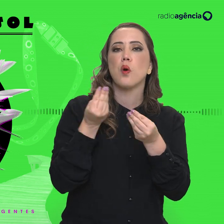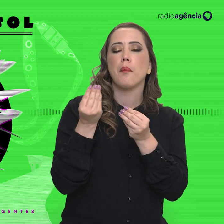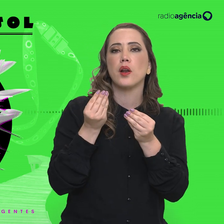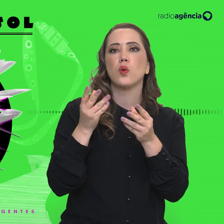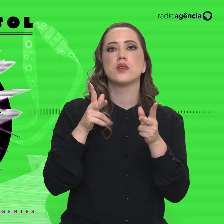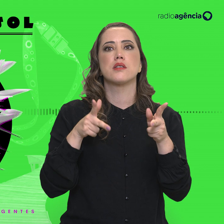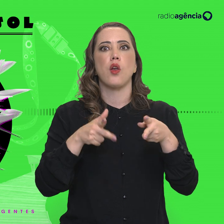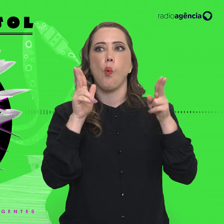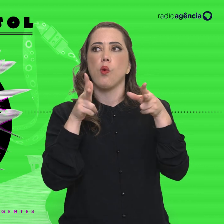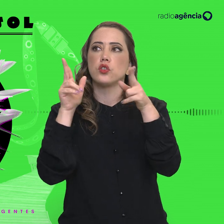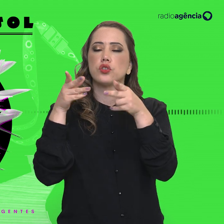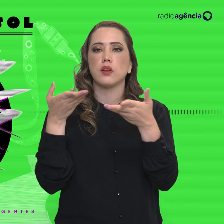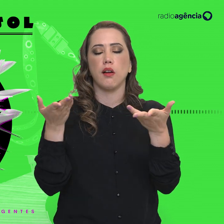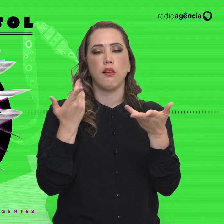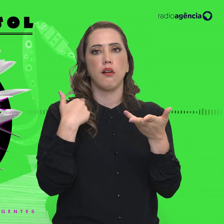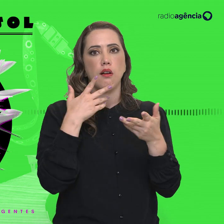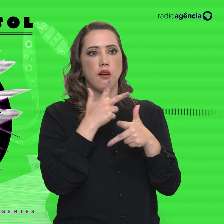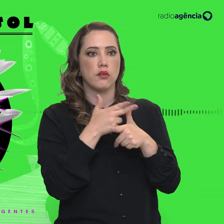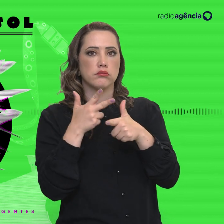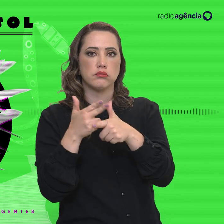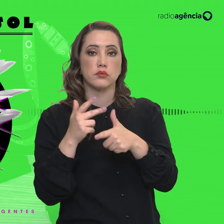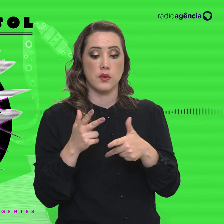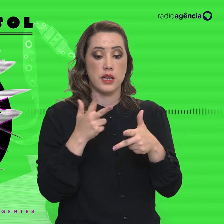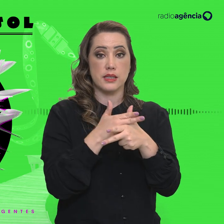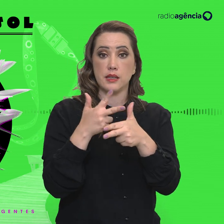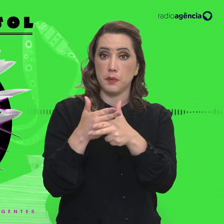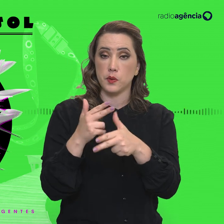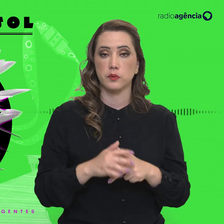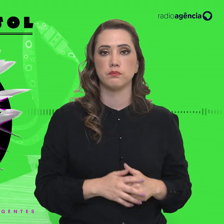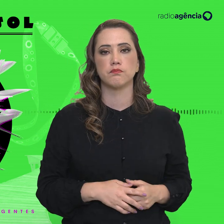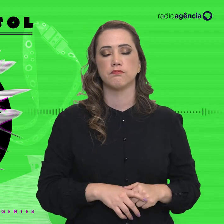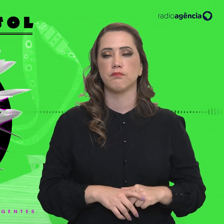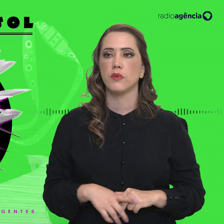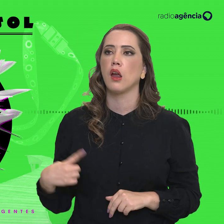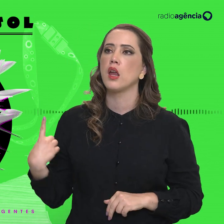[Leyberson] A gente veio meio que desde a primeira temporada nos revelando e aprendendo